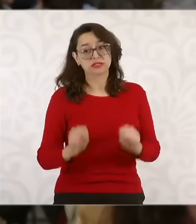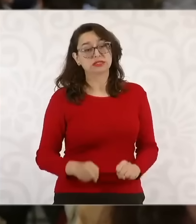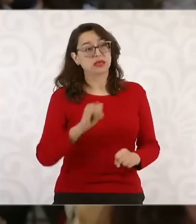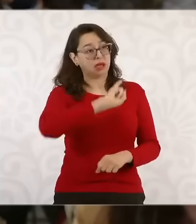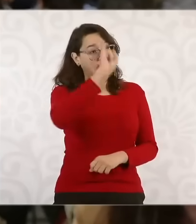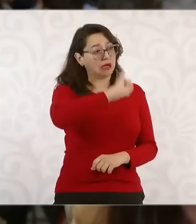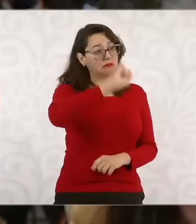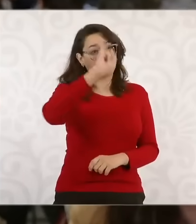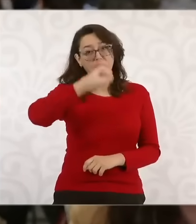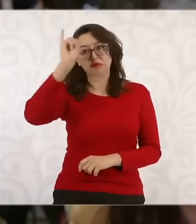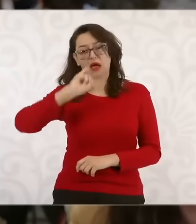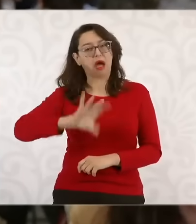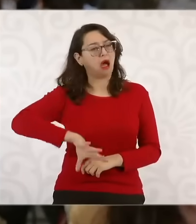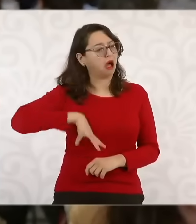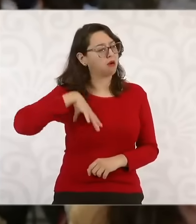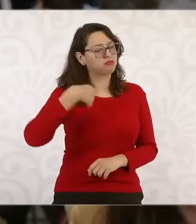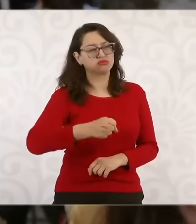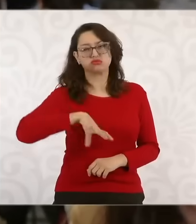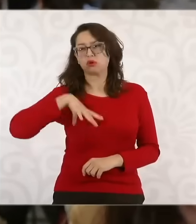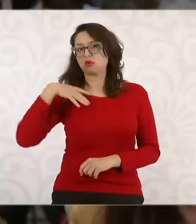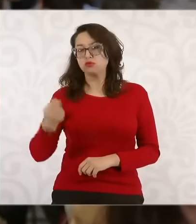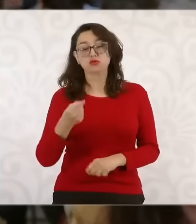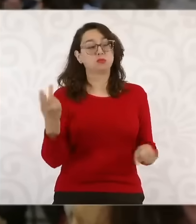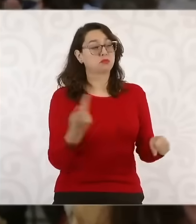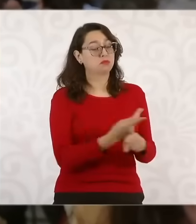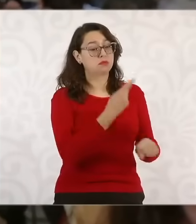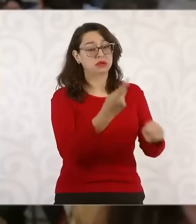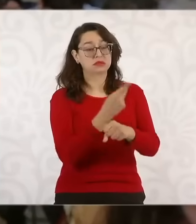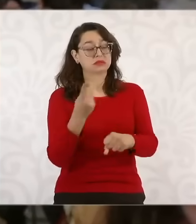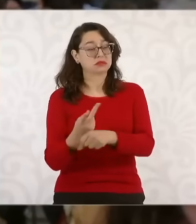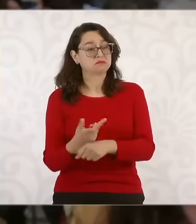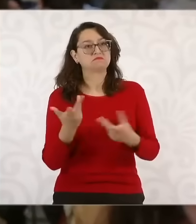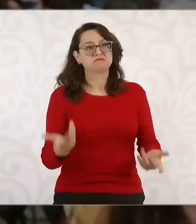trabajadores ante la inoperancia de instituciones creadas para promover la justicia y el respeto por